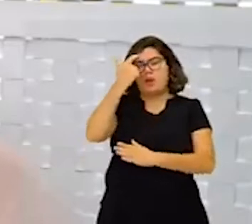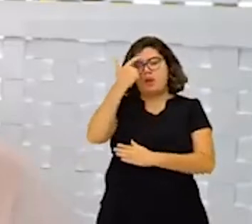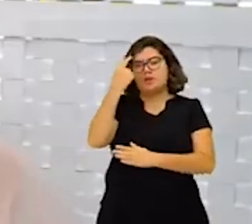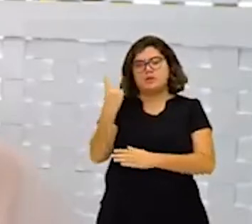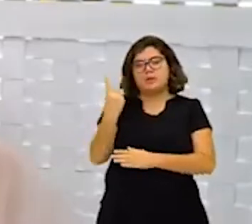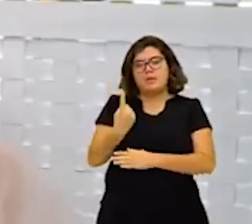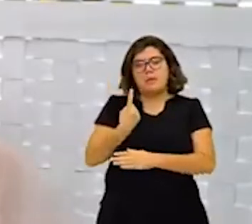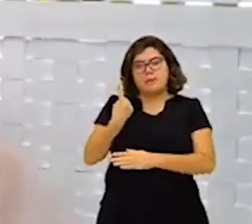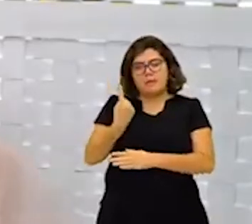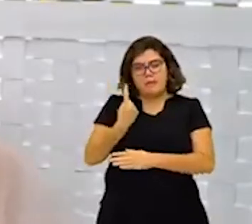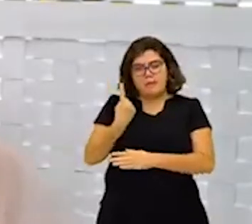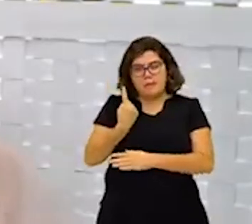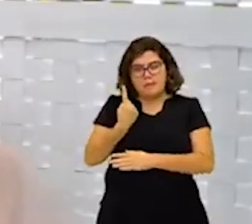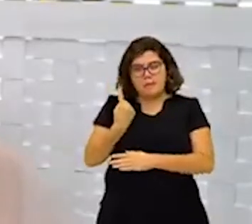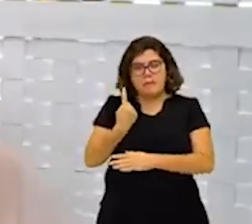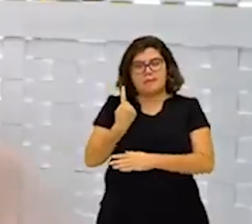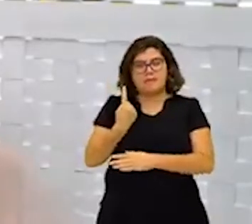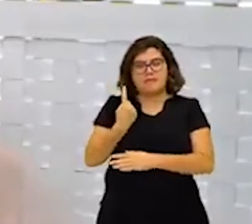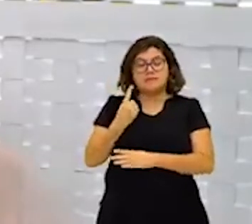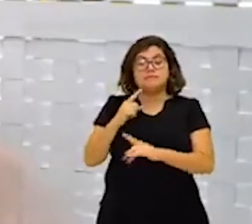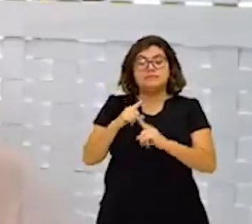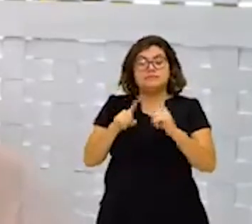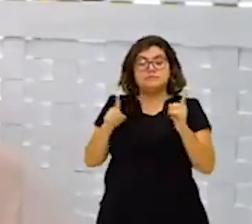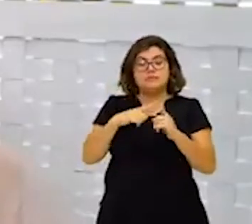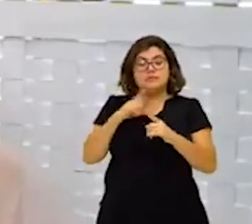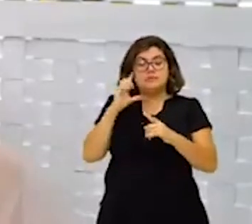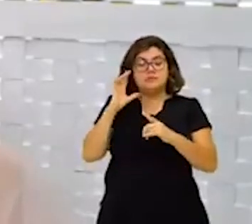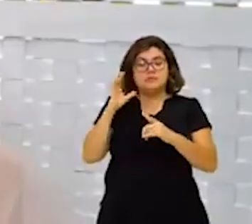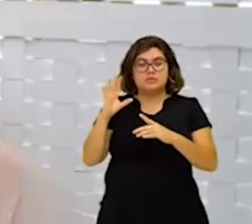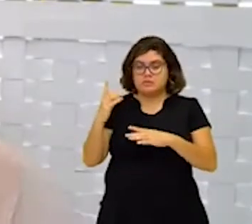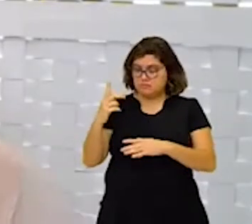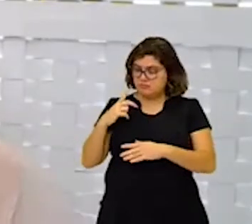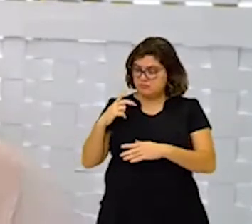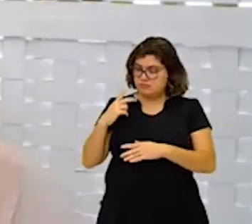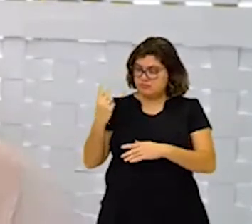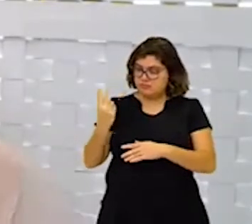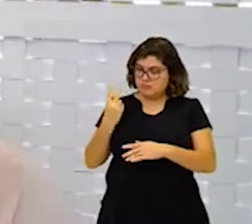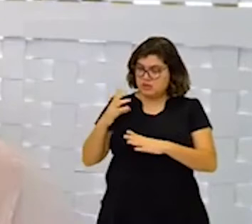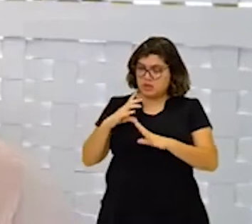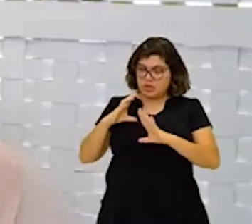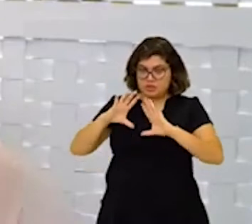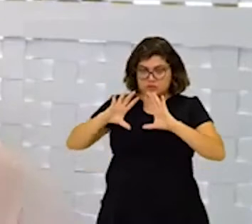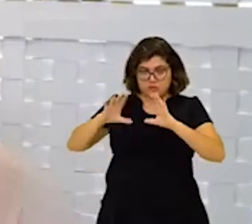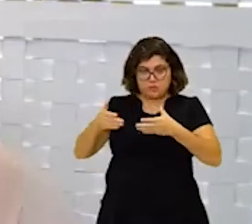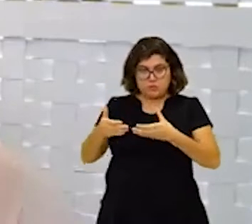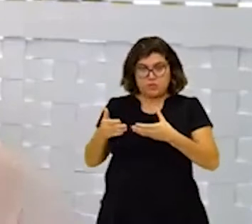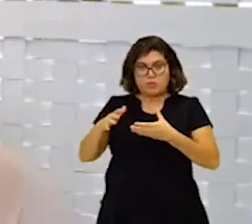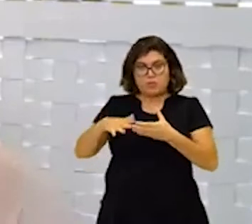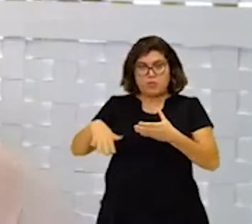é é pensar particularmente essas candidatos nas coletivas quando nós falamos de populações